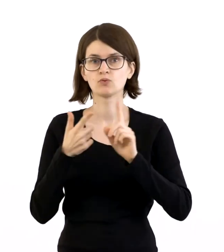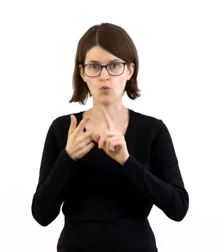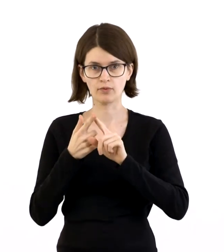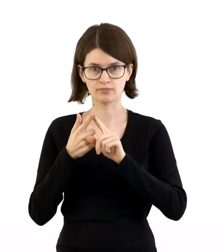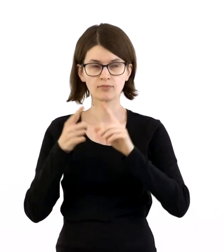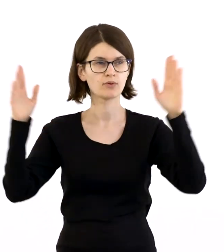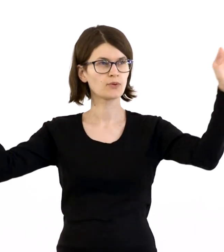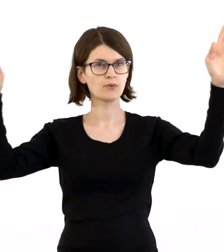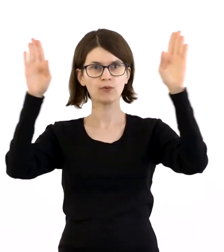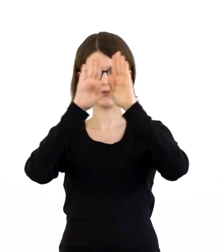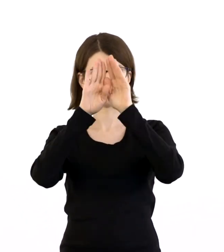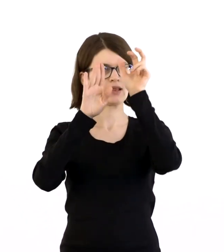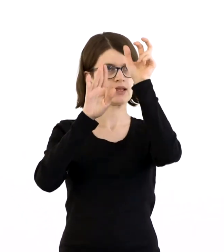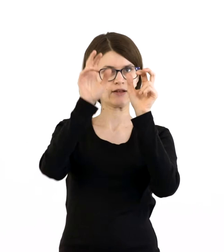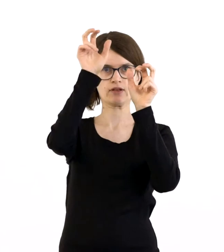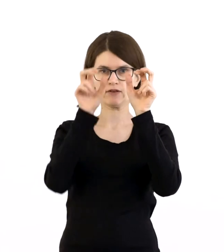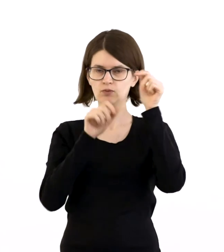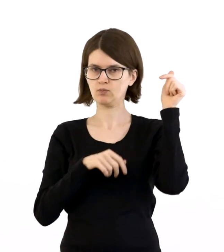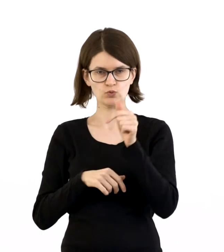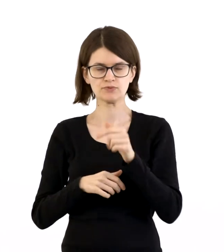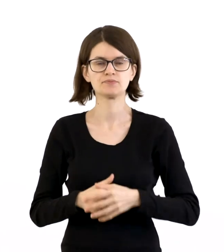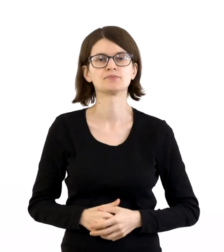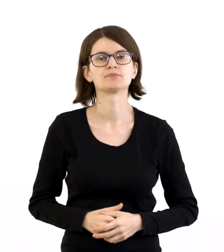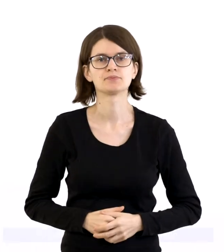na krawędziach fryzu należy umieścić dwa, stykające się ze sobą pod kątem prostym tryglify.